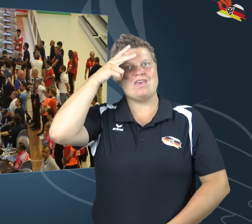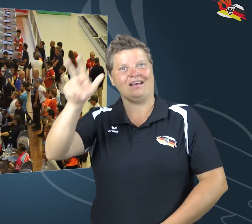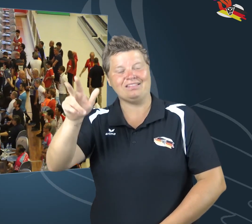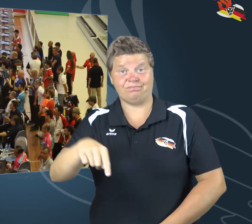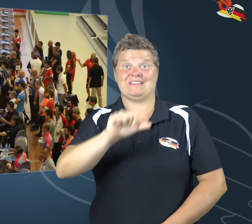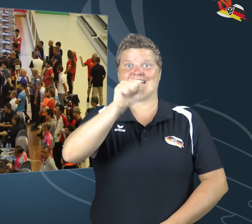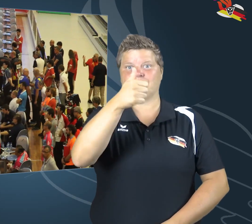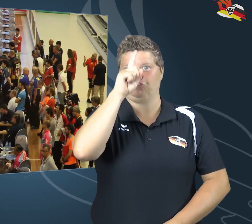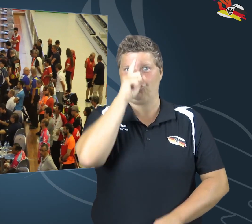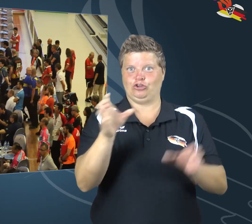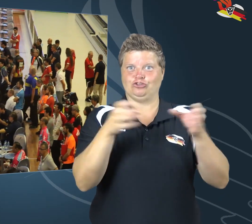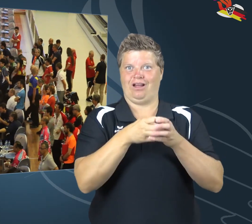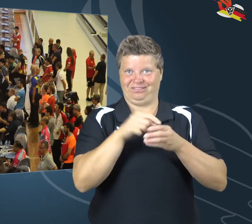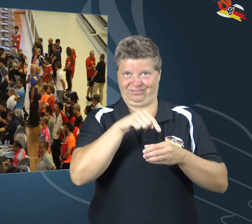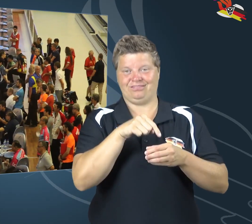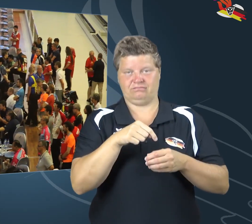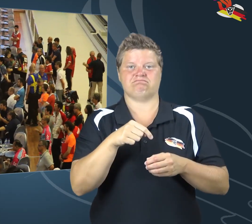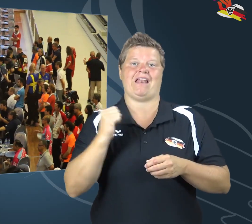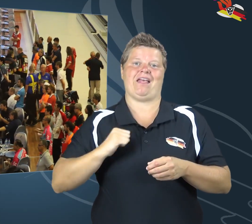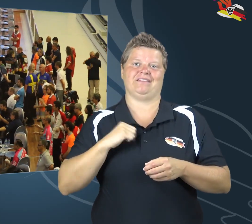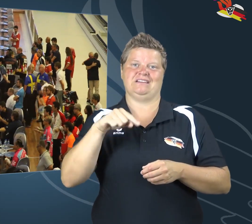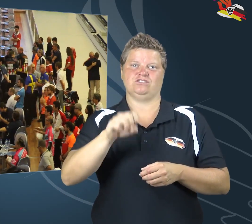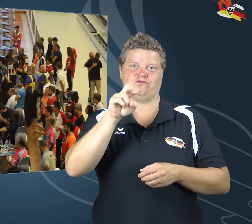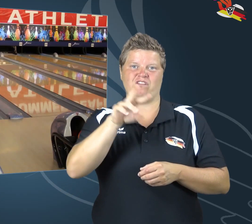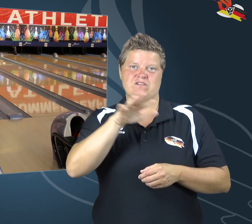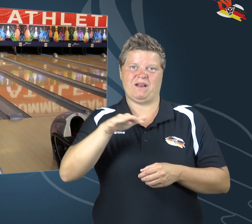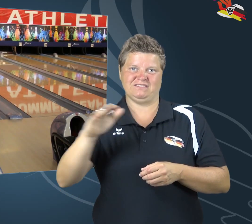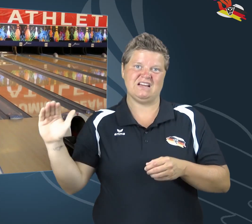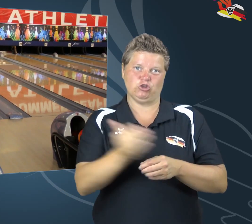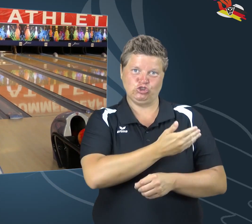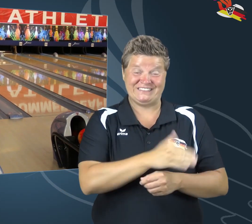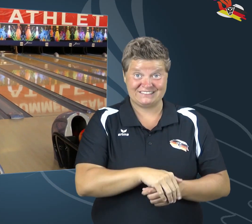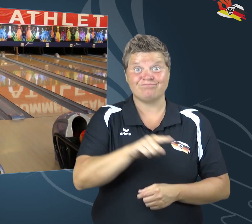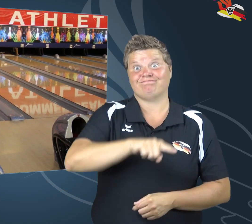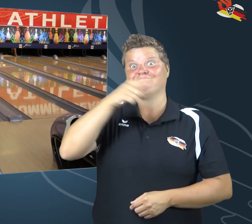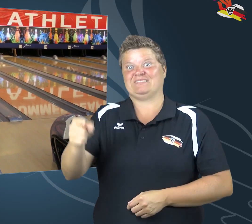Bowling Trio der Herren GER1 ist auf Platz 12 gelandet und somit ausgeschieden.